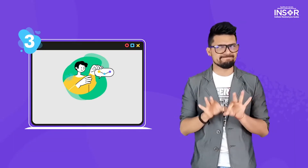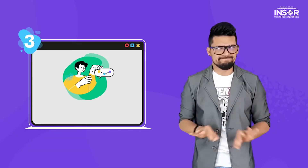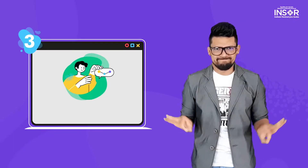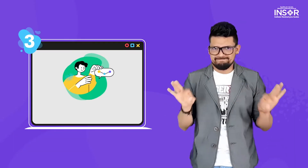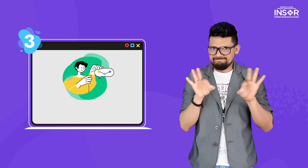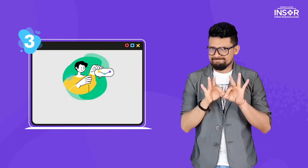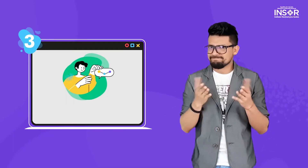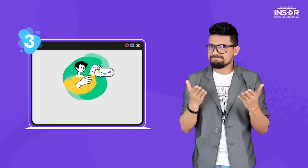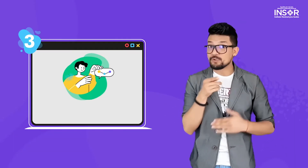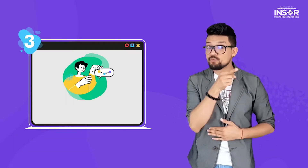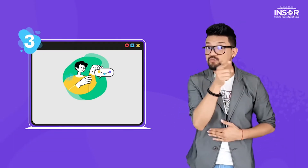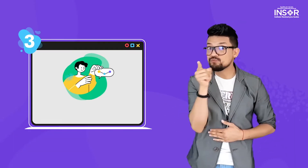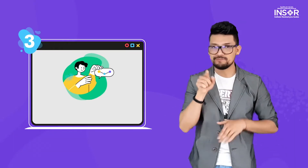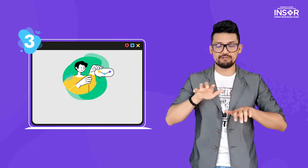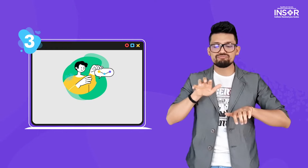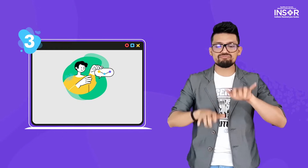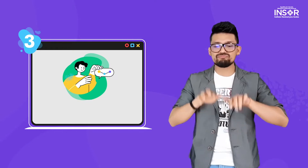Otro aspecto importante es la ortografía.